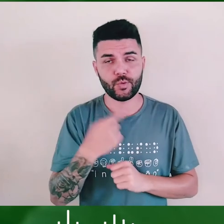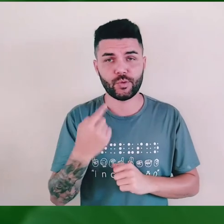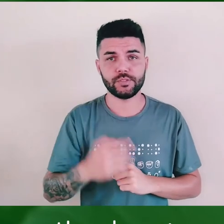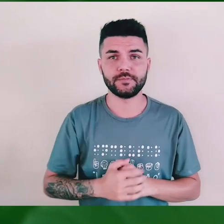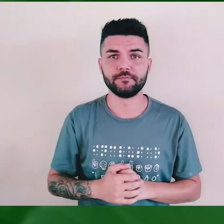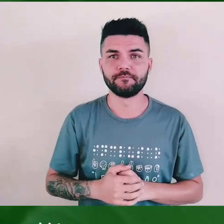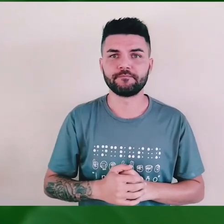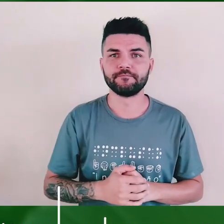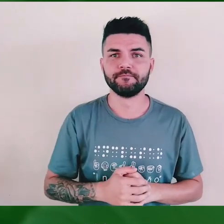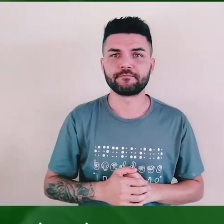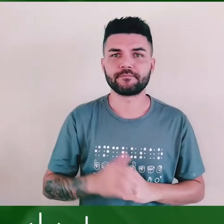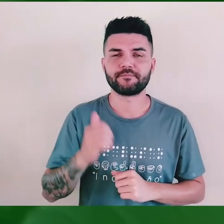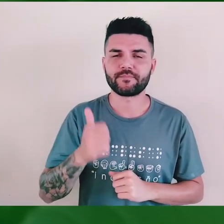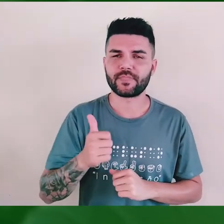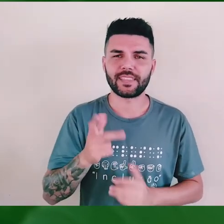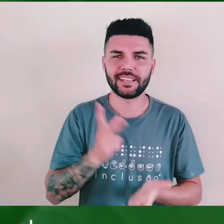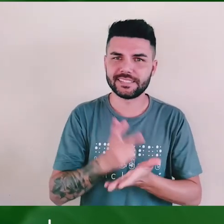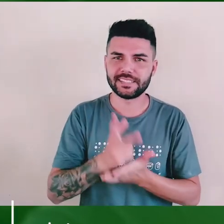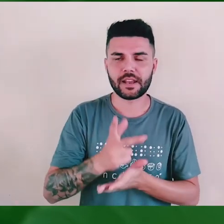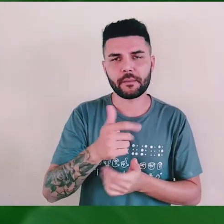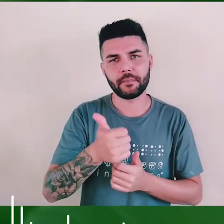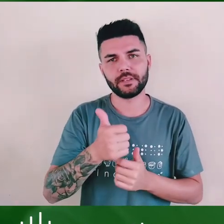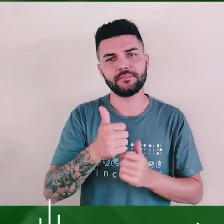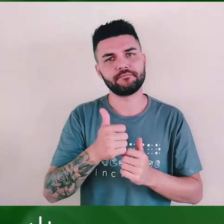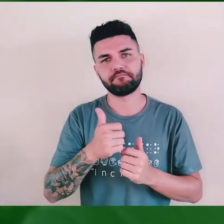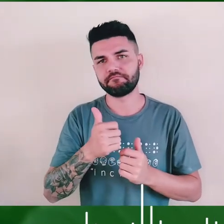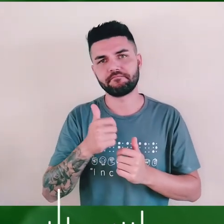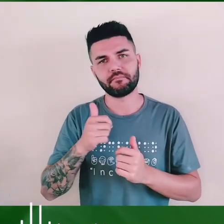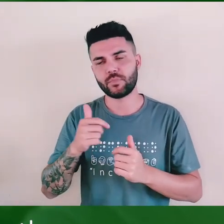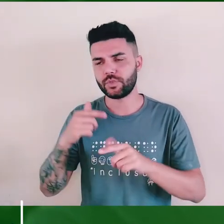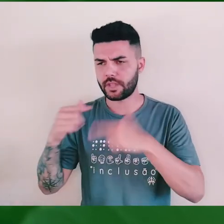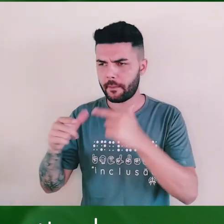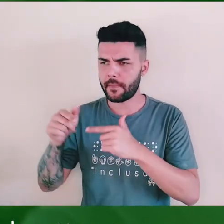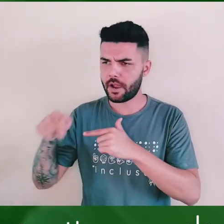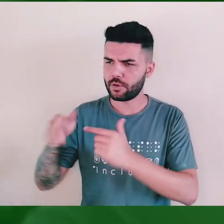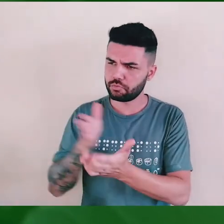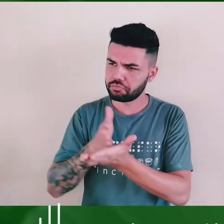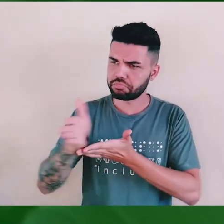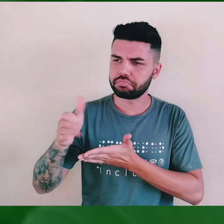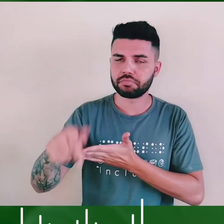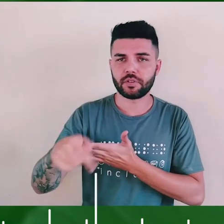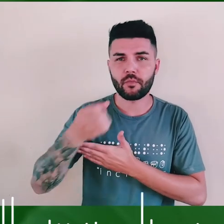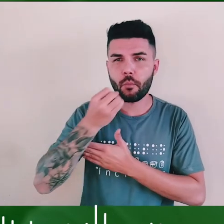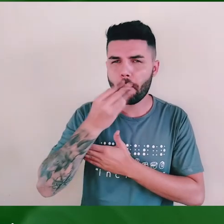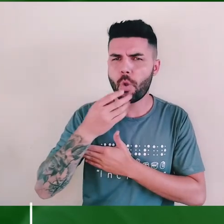gente com essa atitude que vocês tem. Você foi um baita de um entrevistador, muito bom,